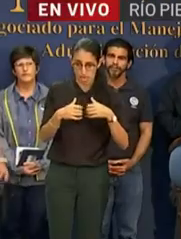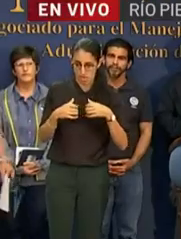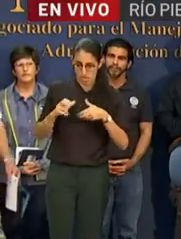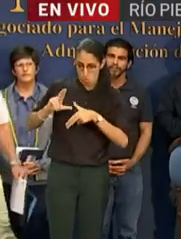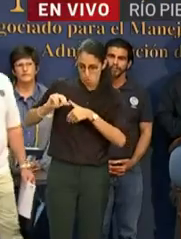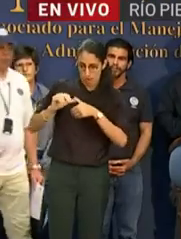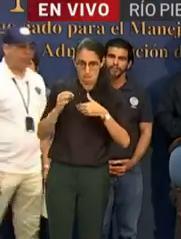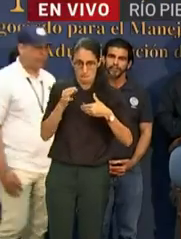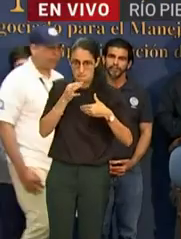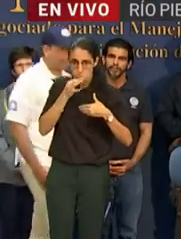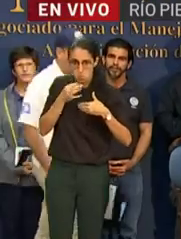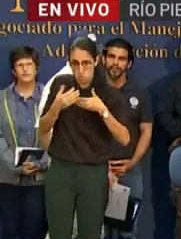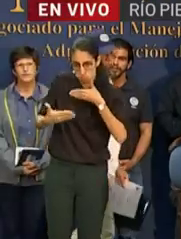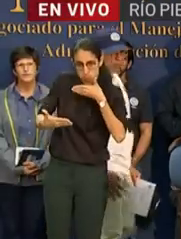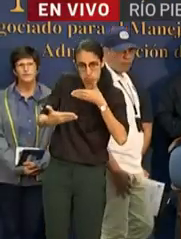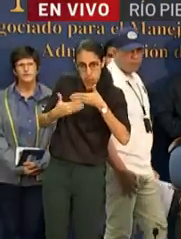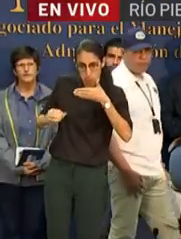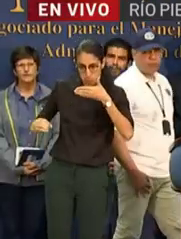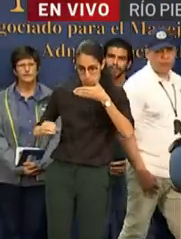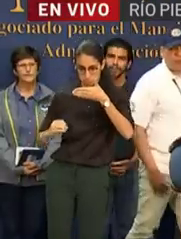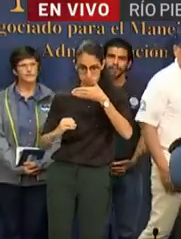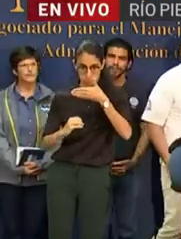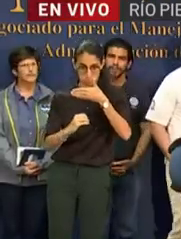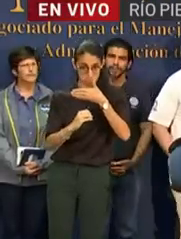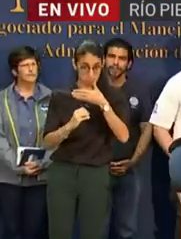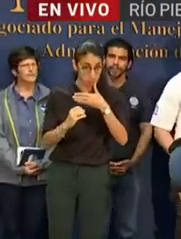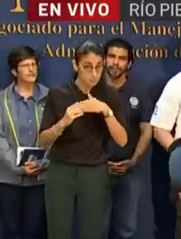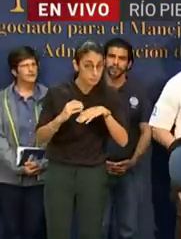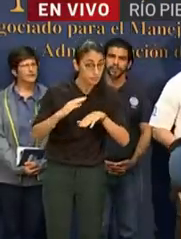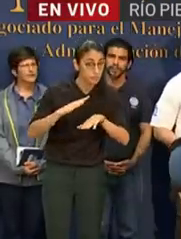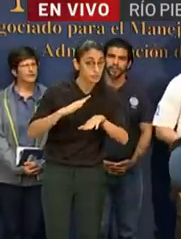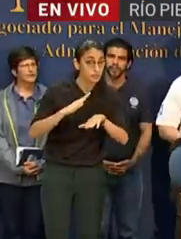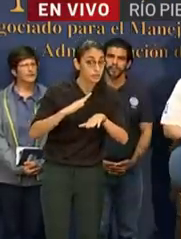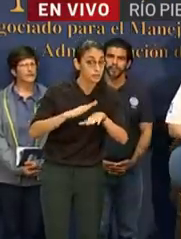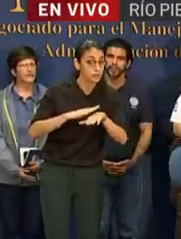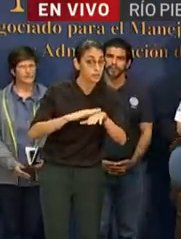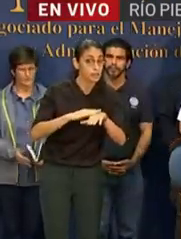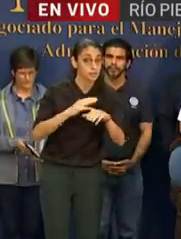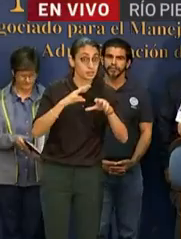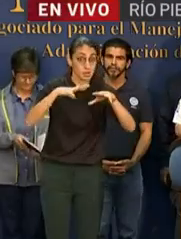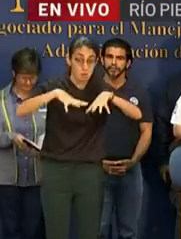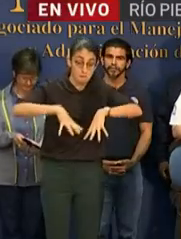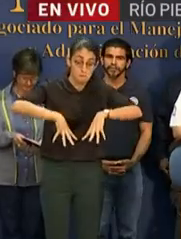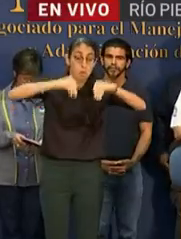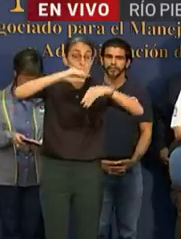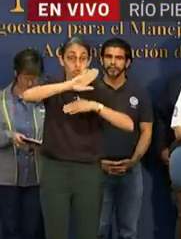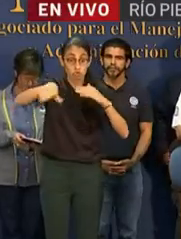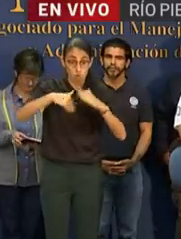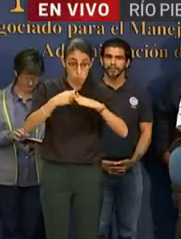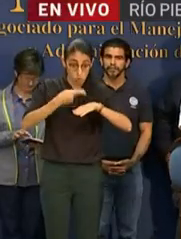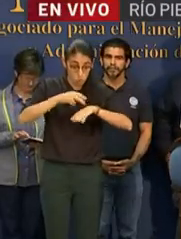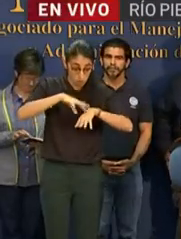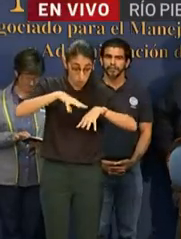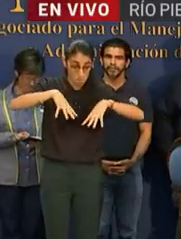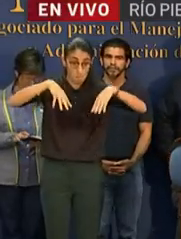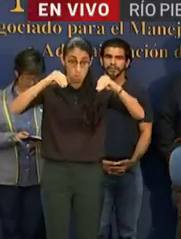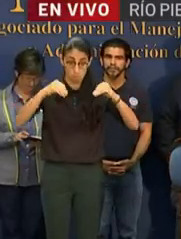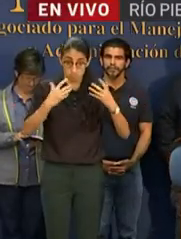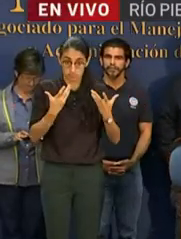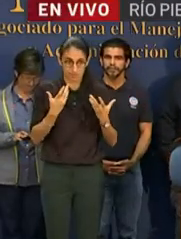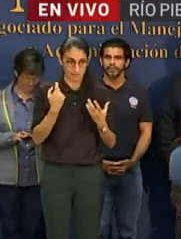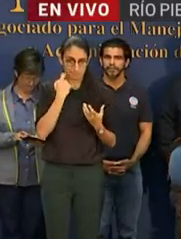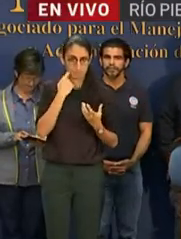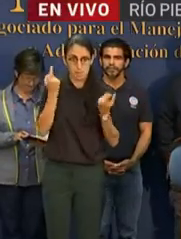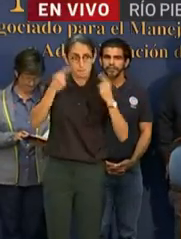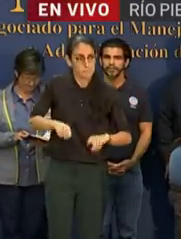ELÉCTRICA. TIENEN CUENTA LO QUE